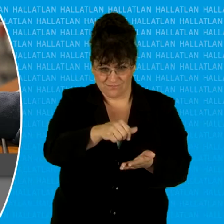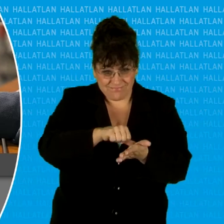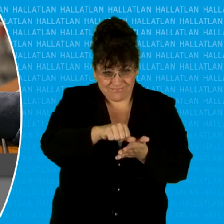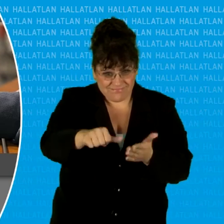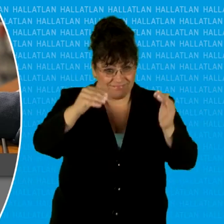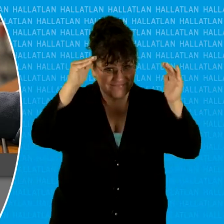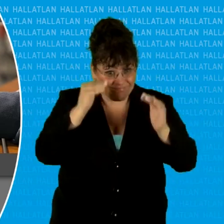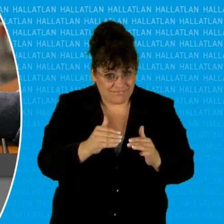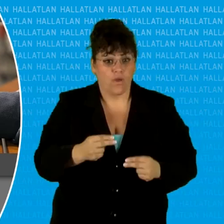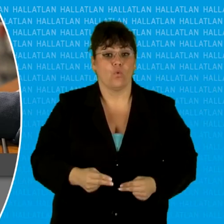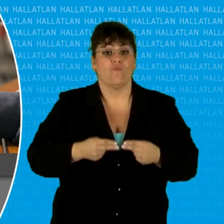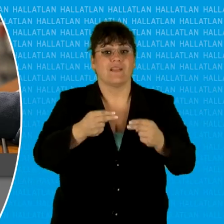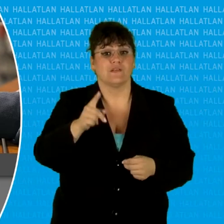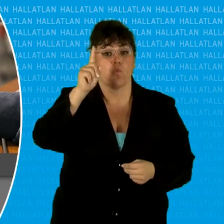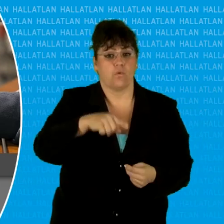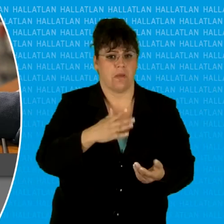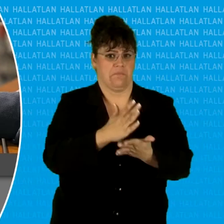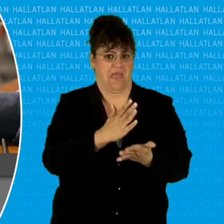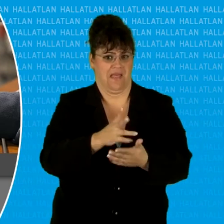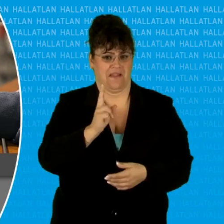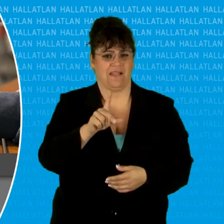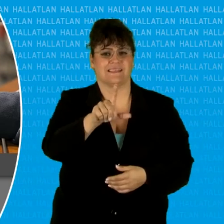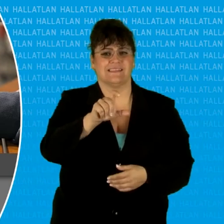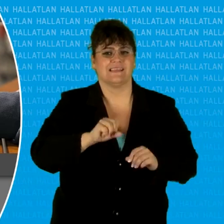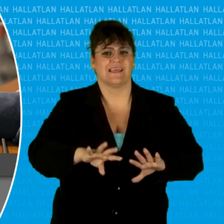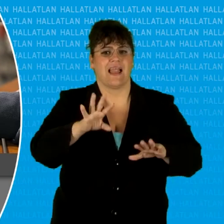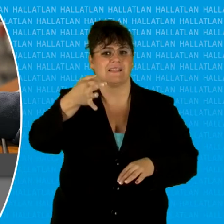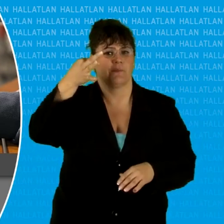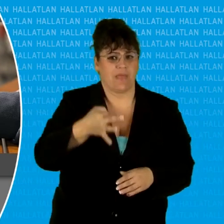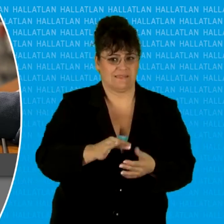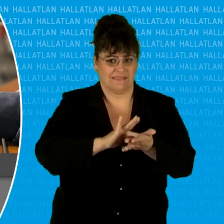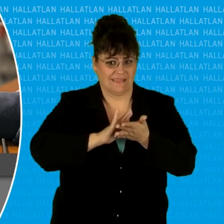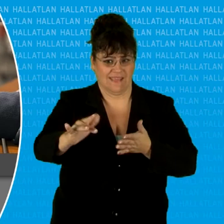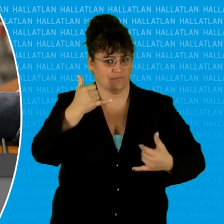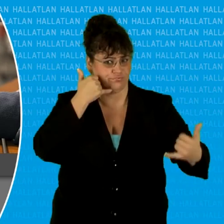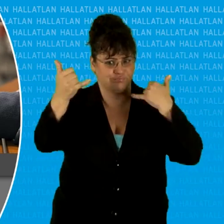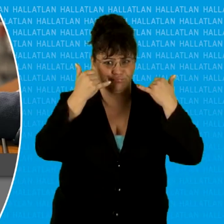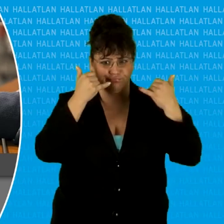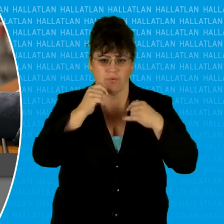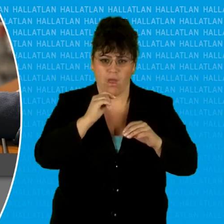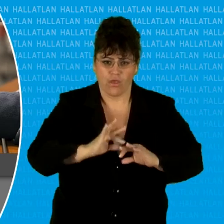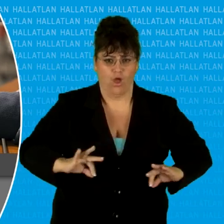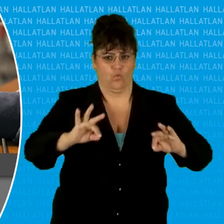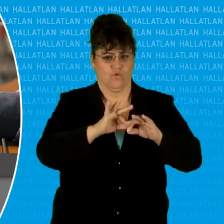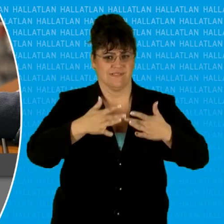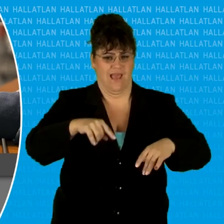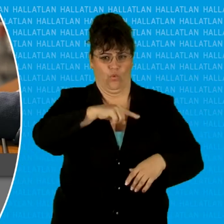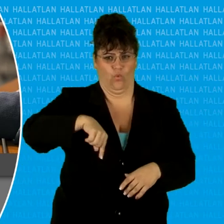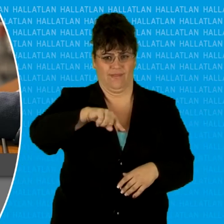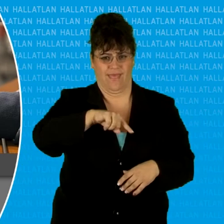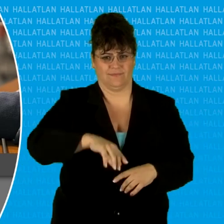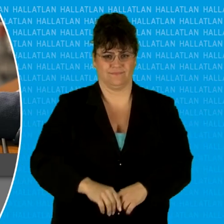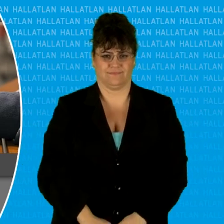így például a vásárlást követő hónapban 219 belföldi ingyen percre jogosult a vásárló.